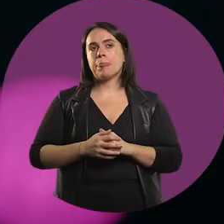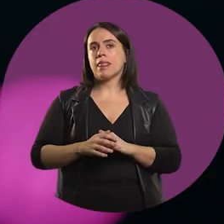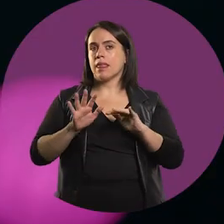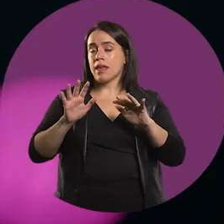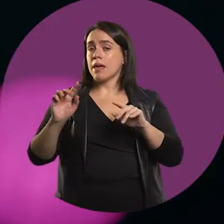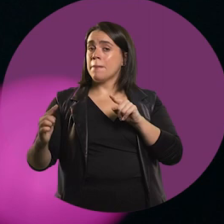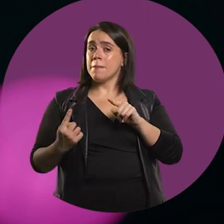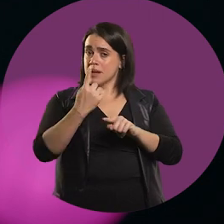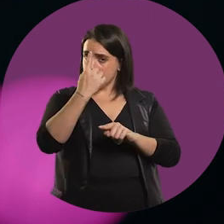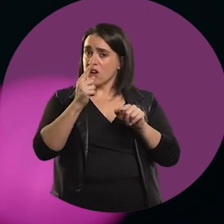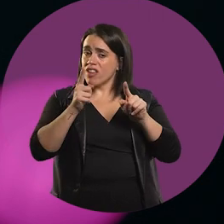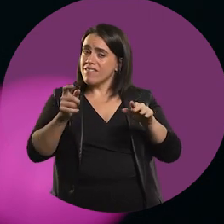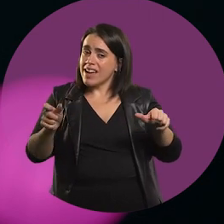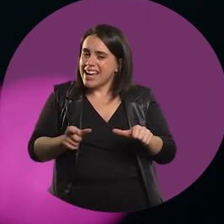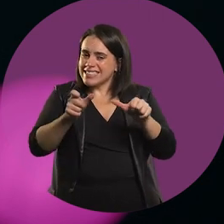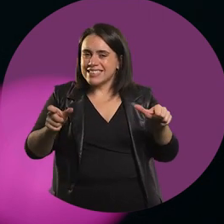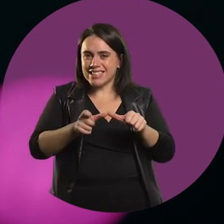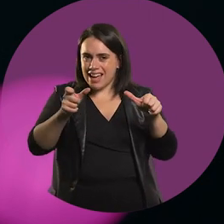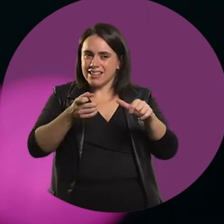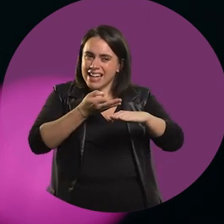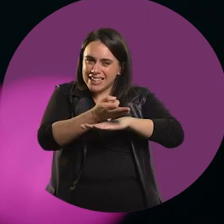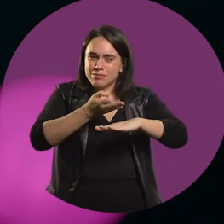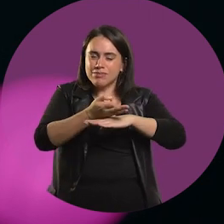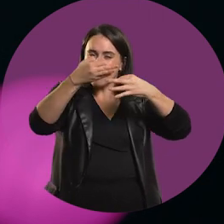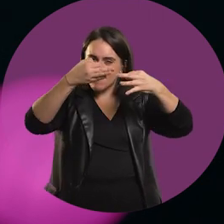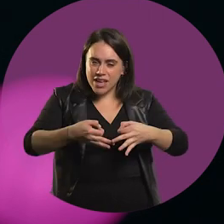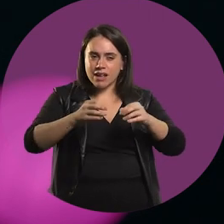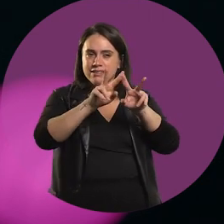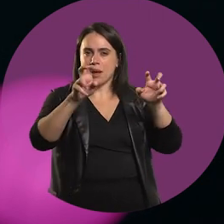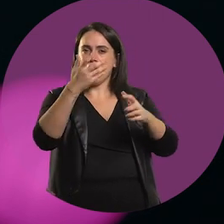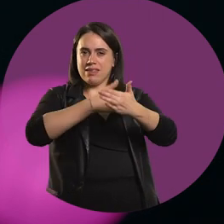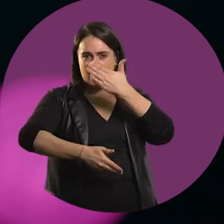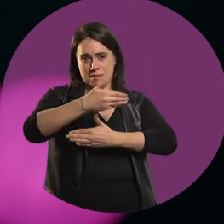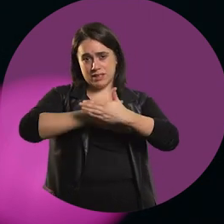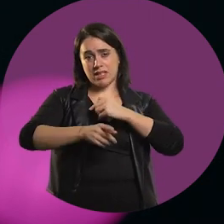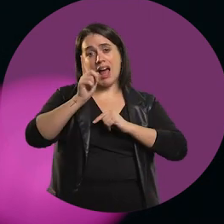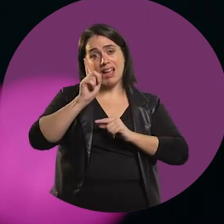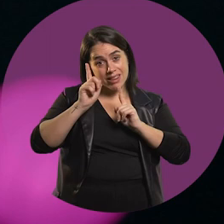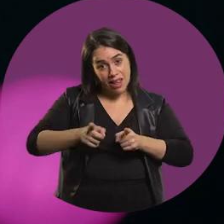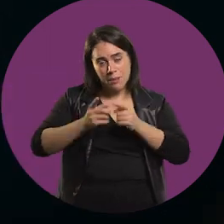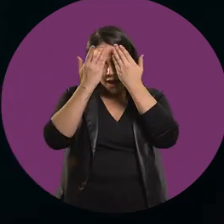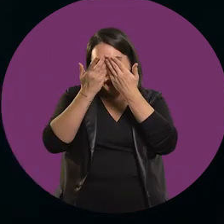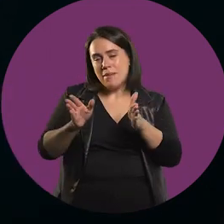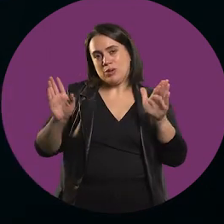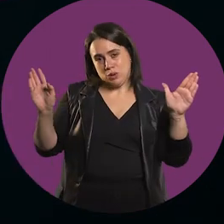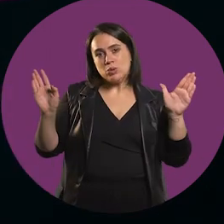Yo creo que formaciones específicas en discapacidad, y también apertura, porque muchas veces pasa que